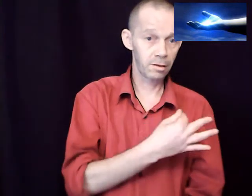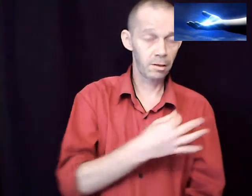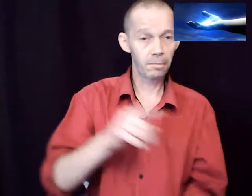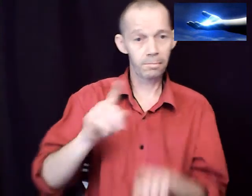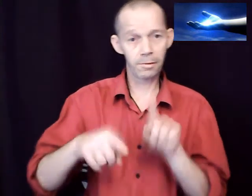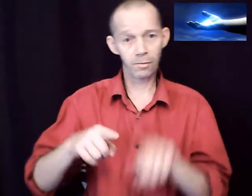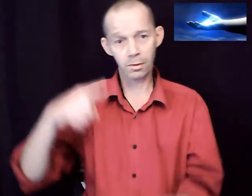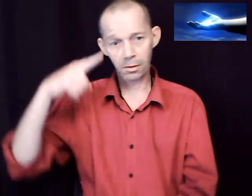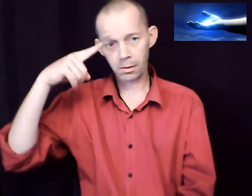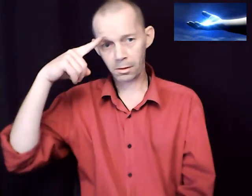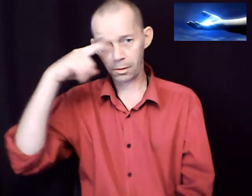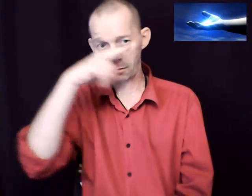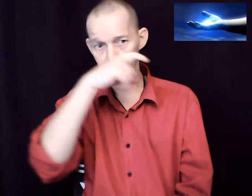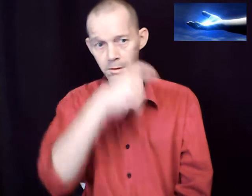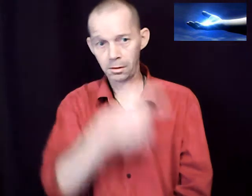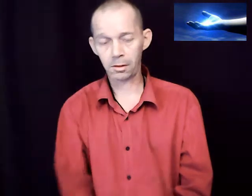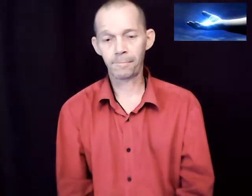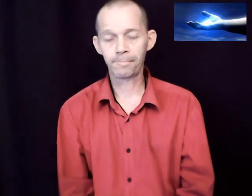Parfois c'est facile parfois c'est difficile